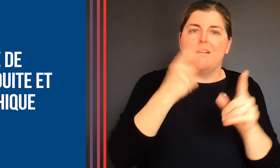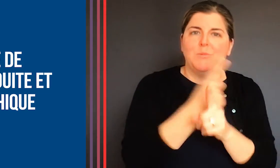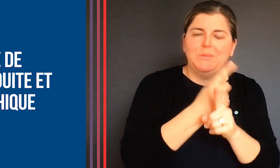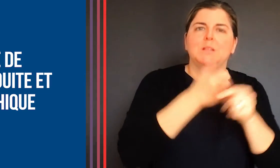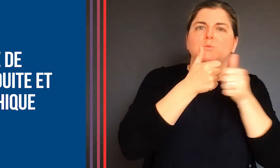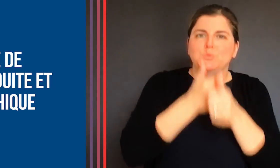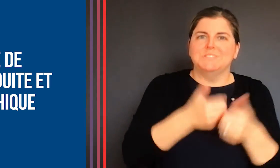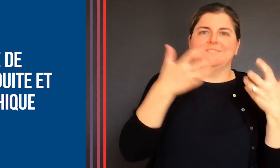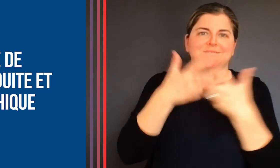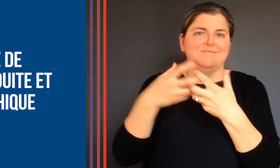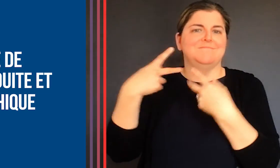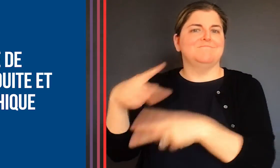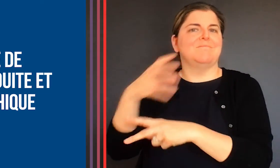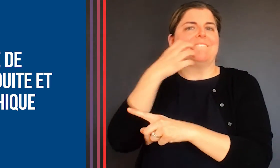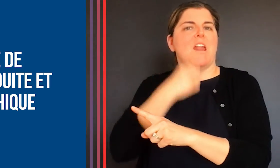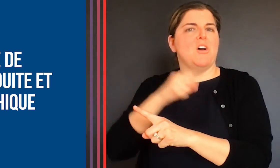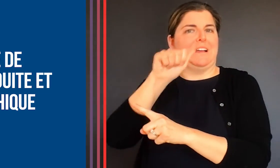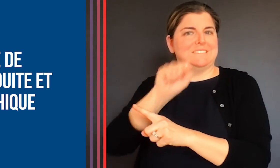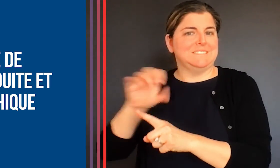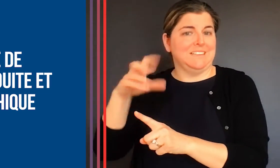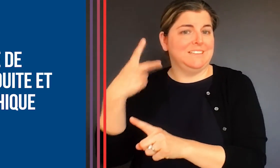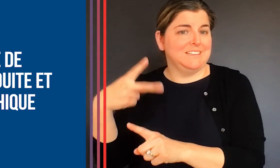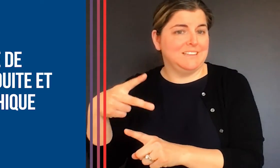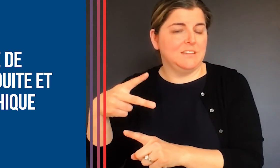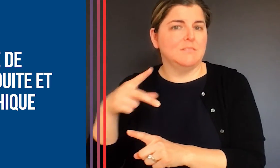d’un comportement approprié conforme aux valeurs